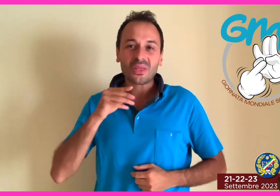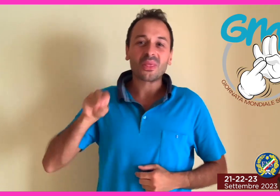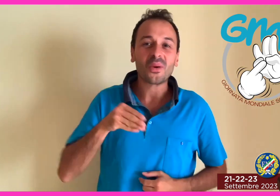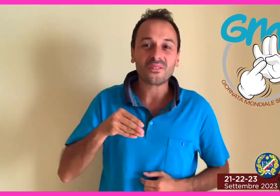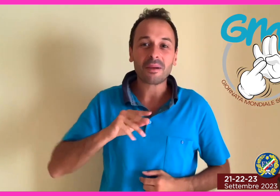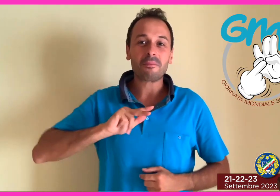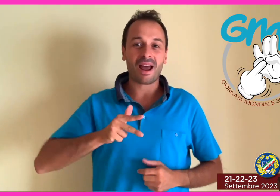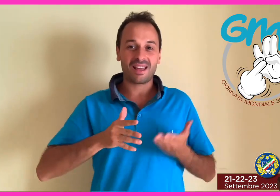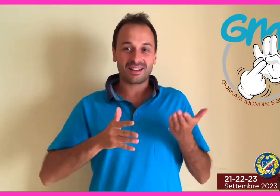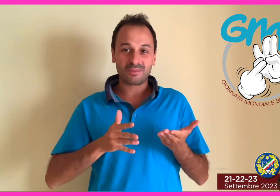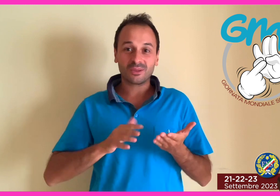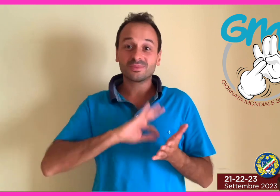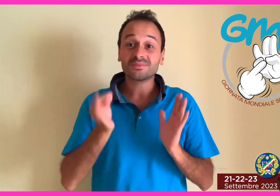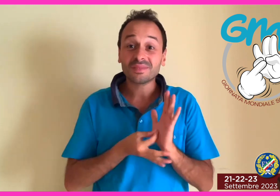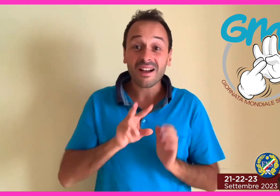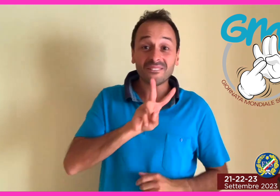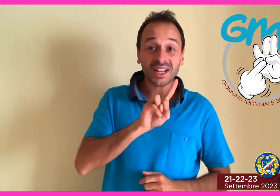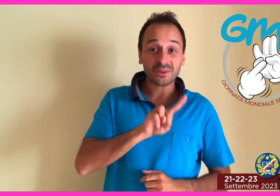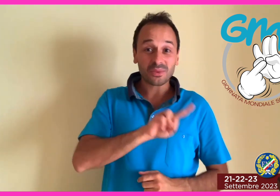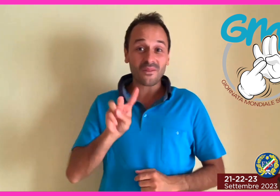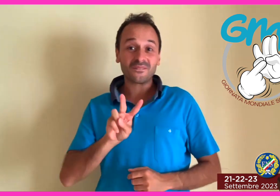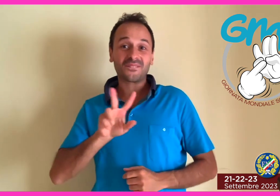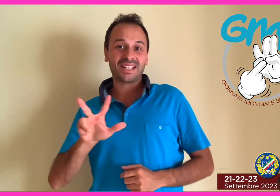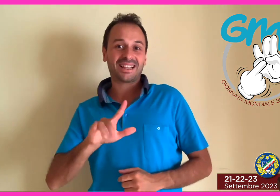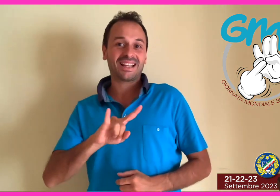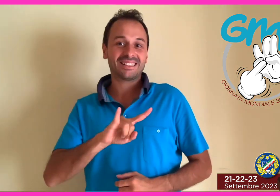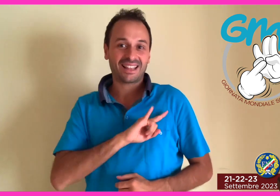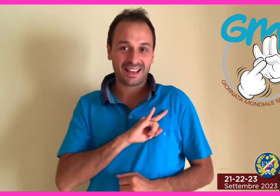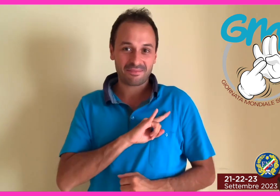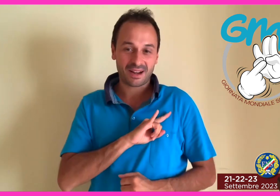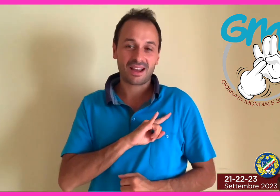Dove si svolgerà? A Palermo, dal 21 al 23 settembre.